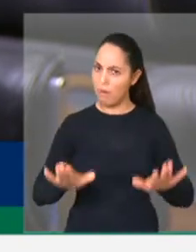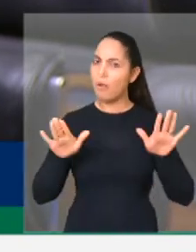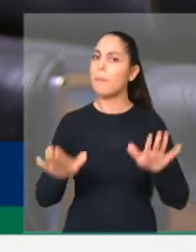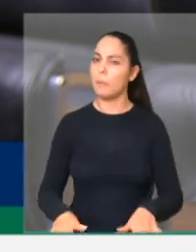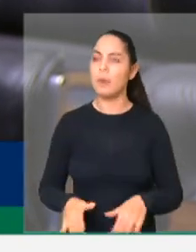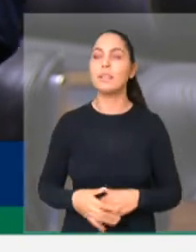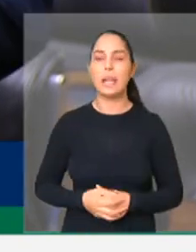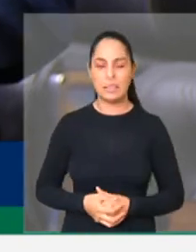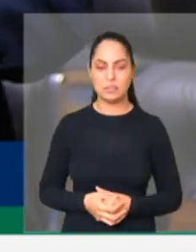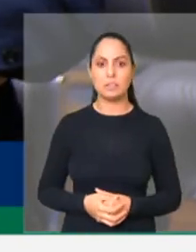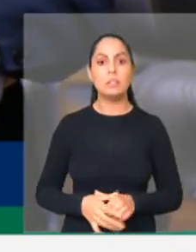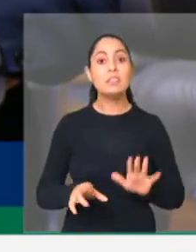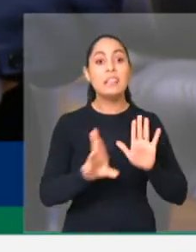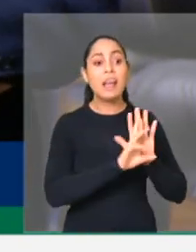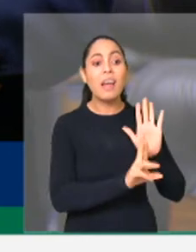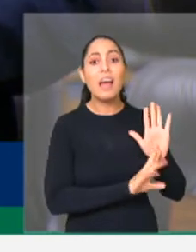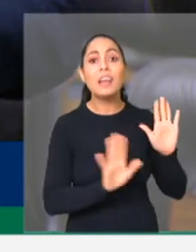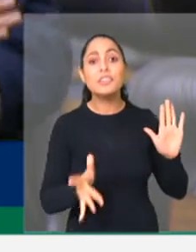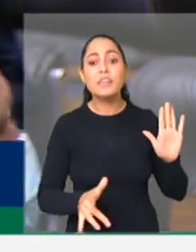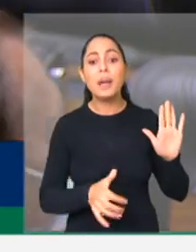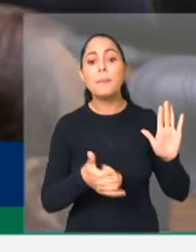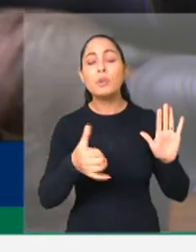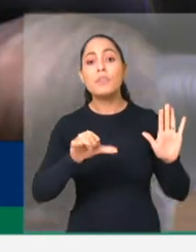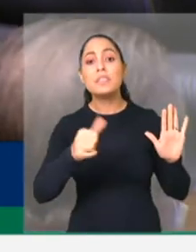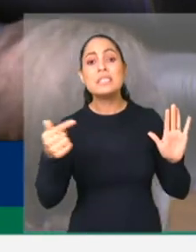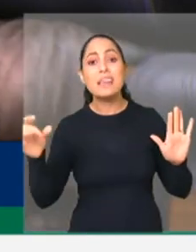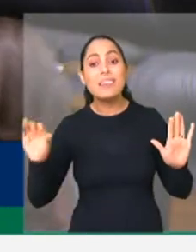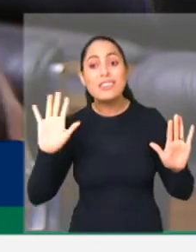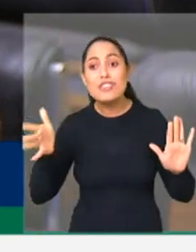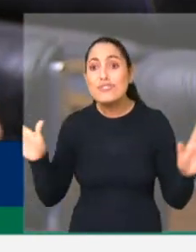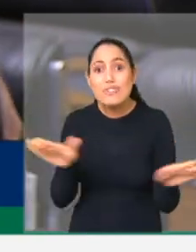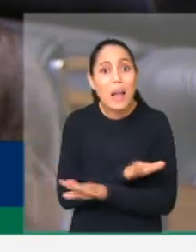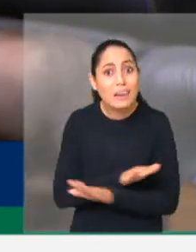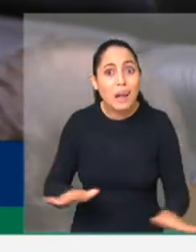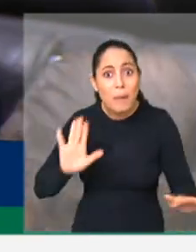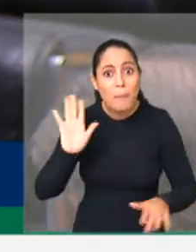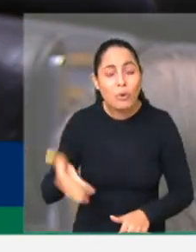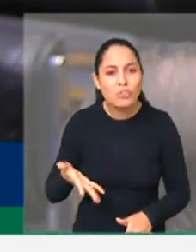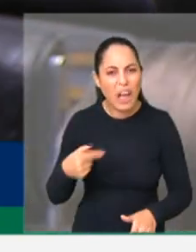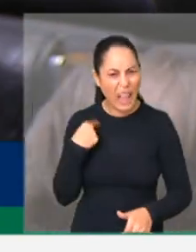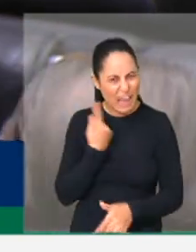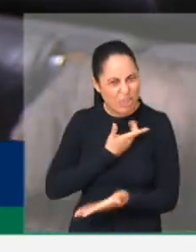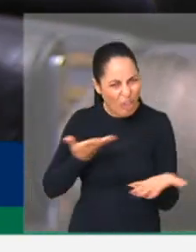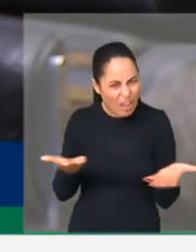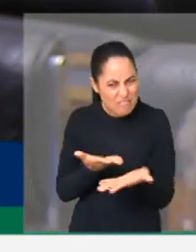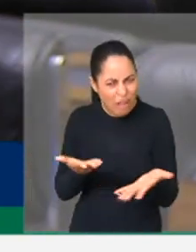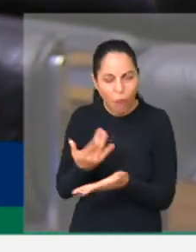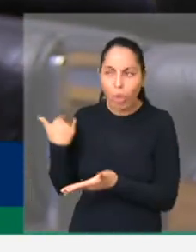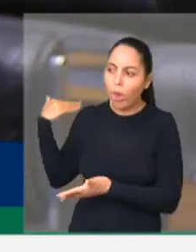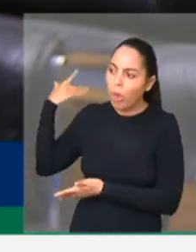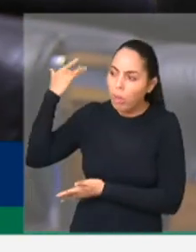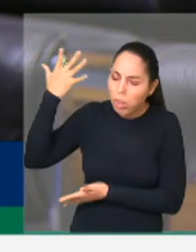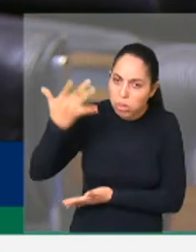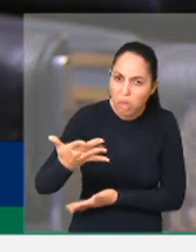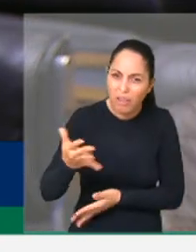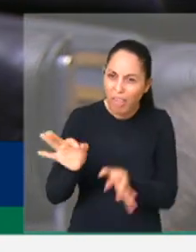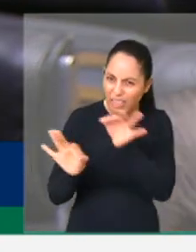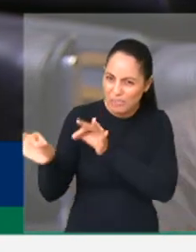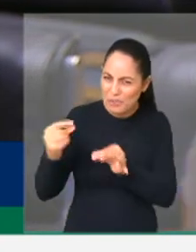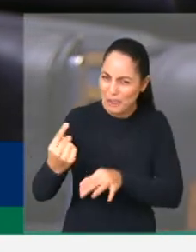AMANHÃ A MATÉRIA DO FNE E DO FNOR NA... NA MEDIDA PROVISÓRIA RELATADA PELO... PELO DEPUTADO JÚLIO CÉ SAR, MUITO BEM RELATADA POR SINAL, QUE VAI SER PRESERVADO. SÃO